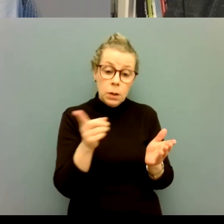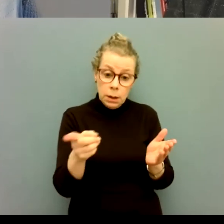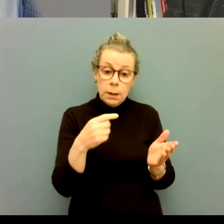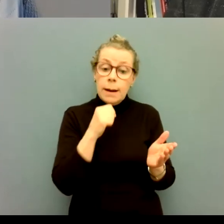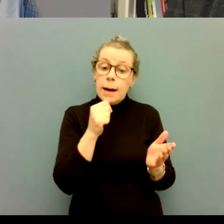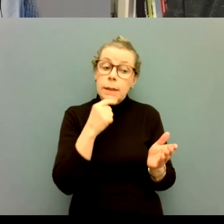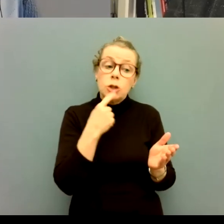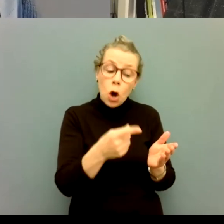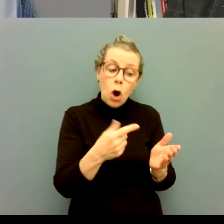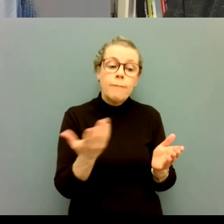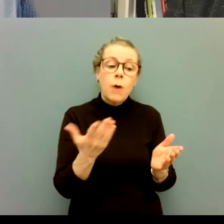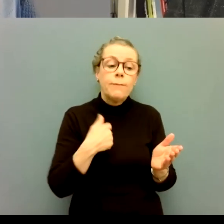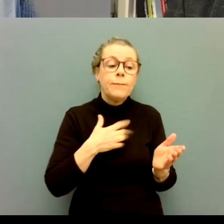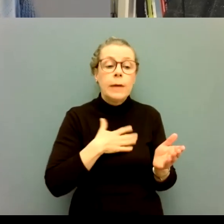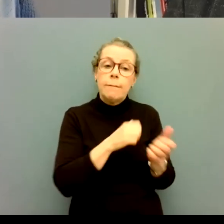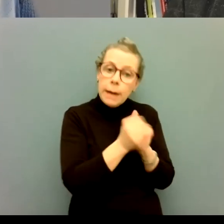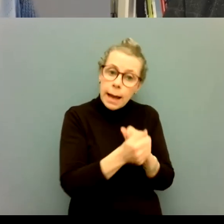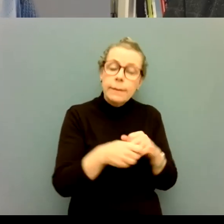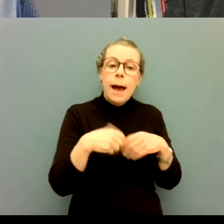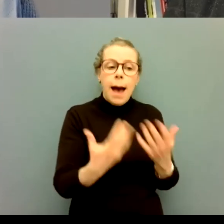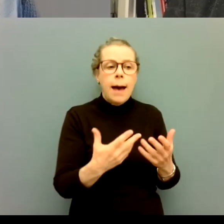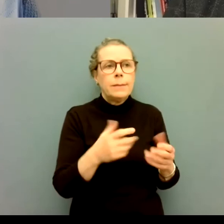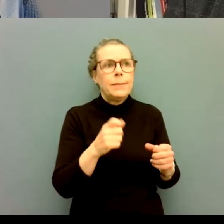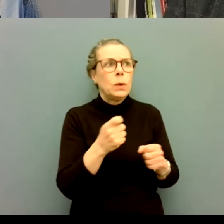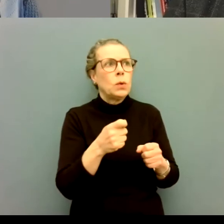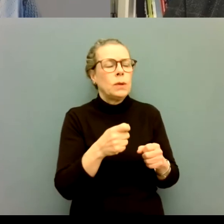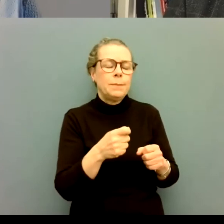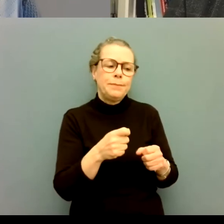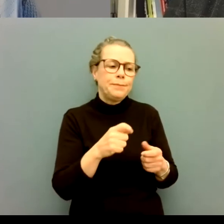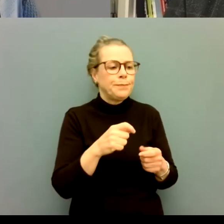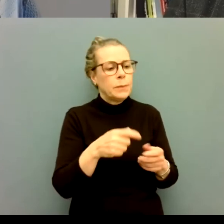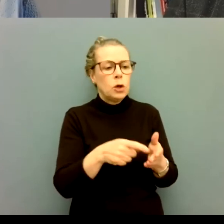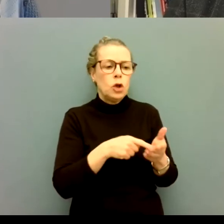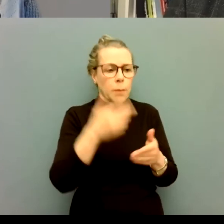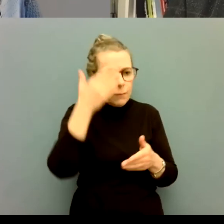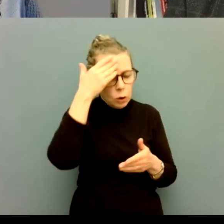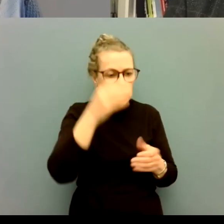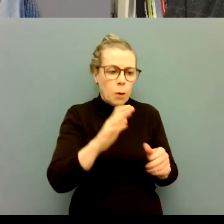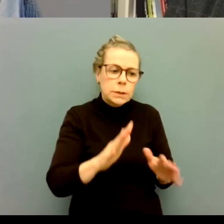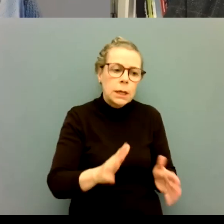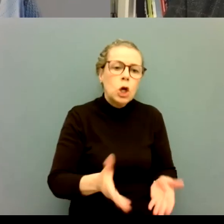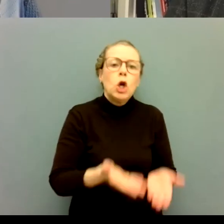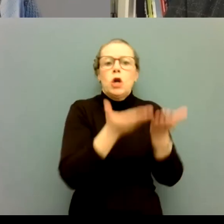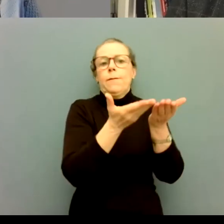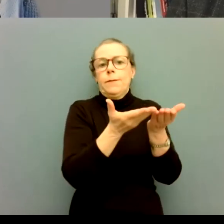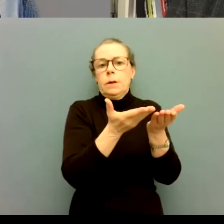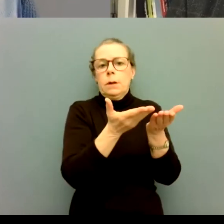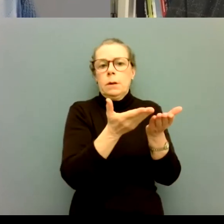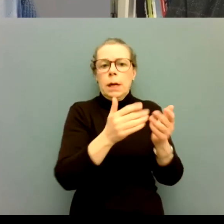Ni vill höja kompetensen och kunskaperna kring elever som-